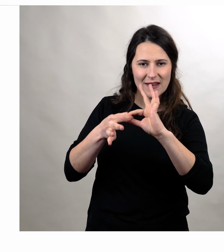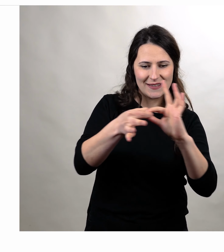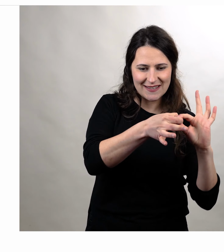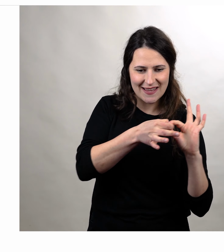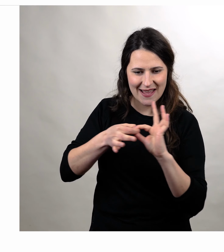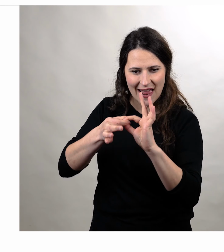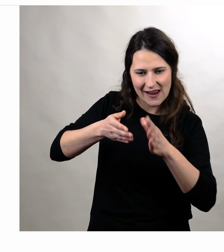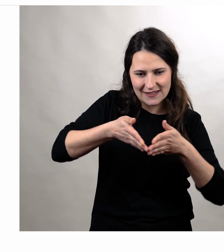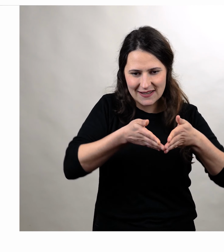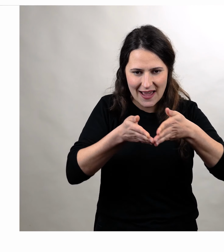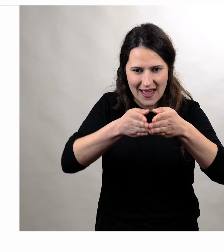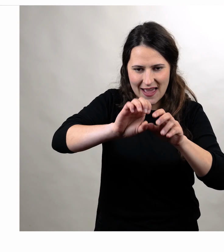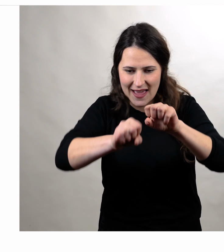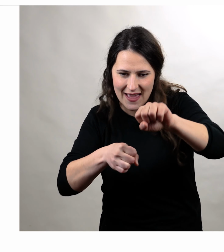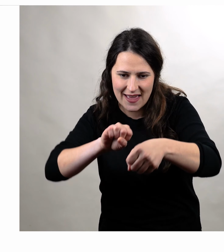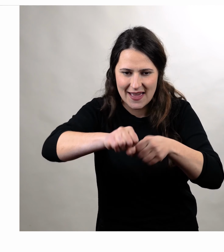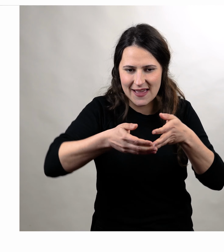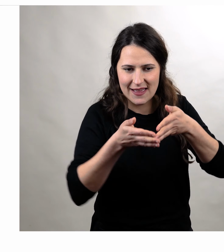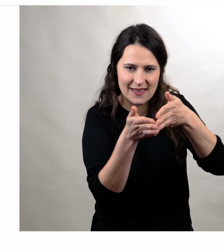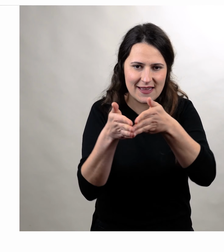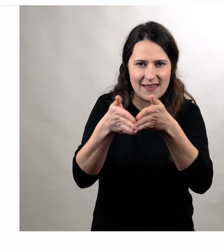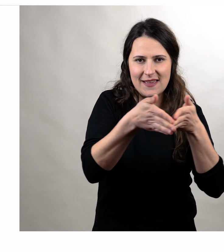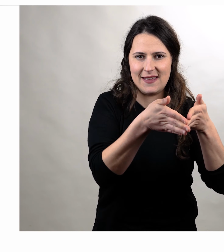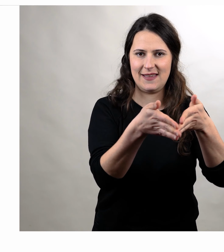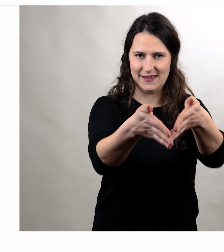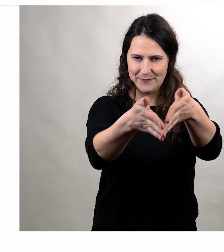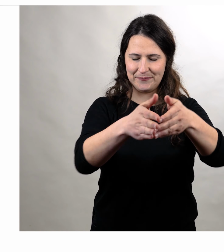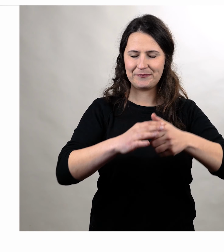Διάσχιση ποταμού με σχεδία